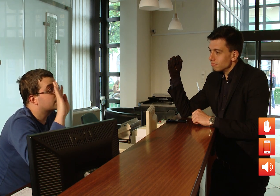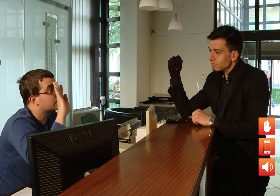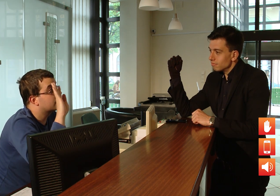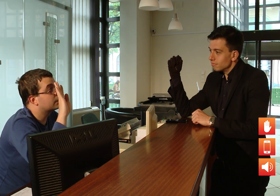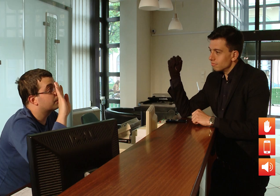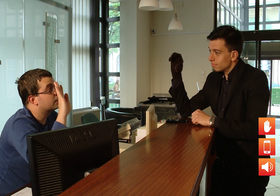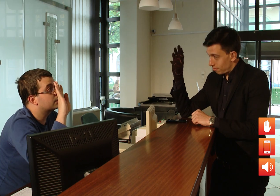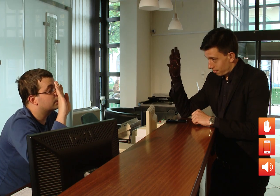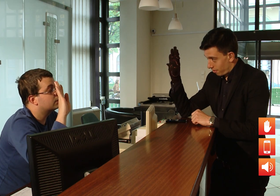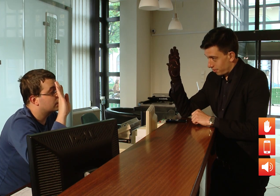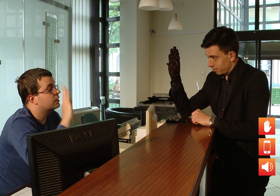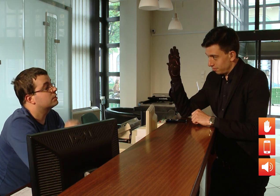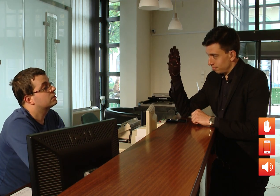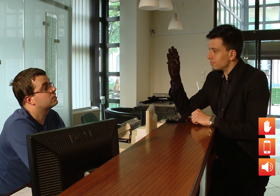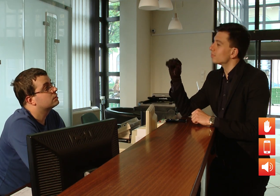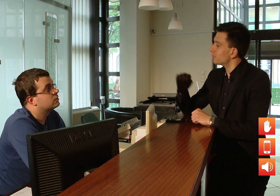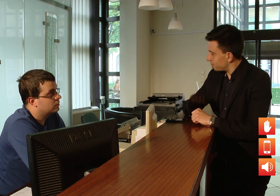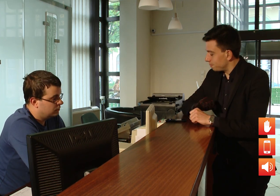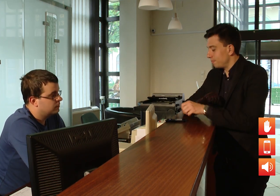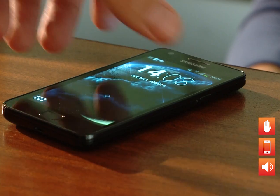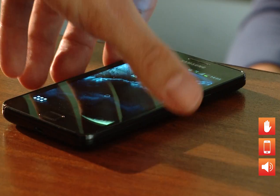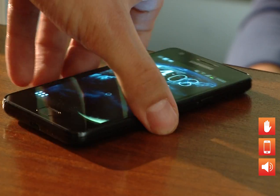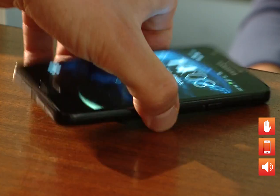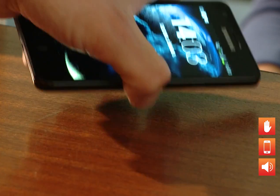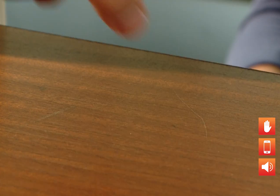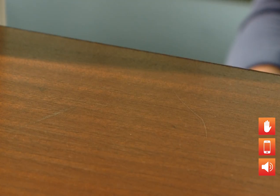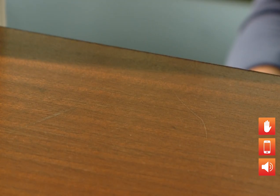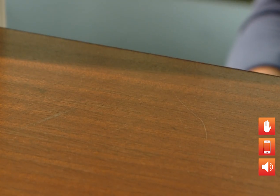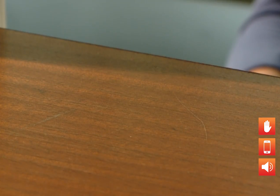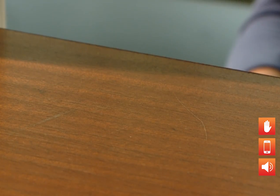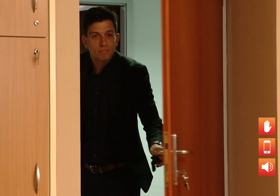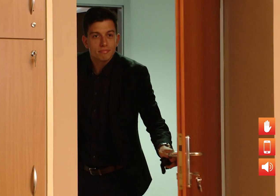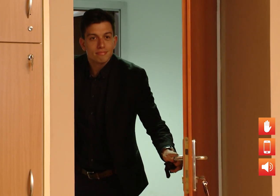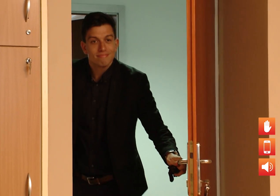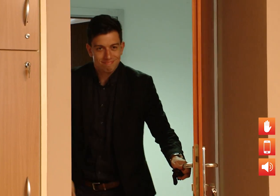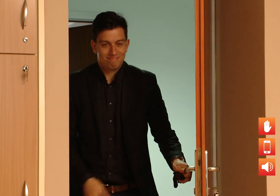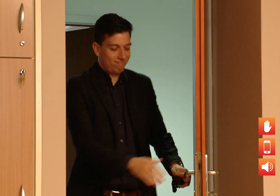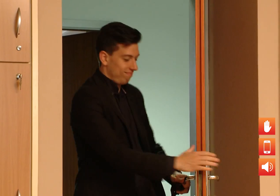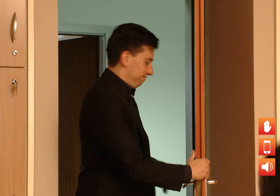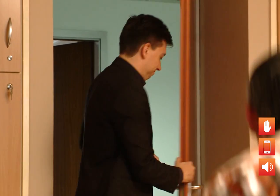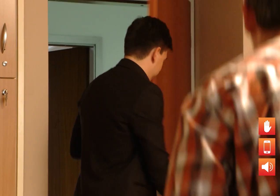majd amint elkezd jelelni, a telefon felolvassa a mondandóját. Jó napot kívánok!